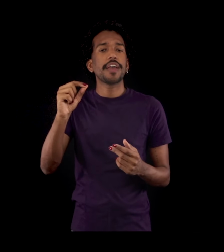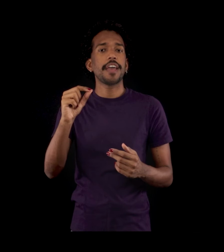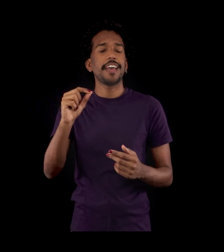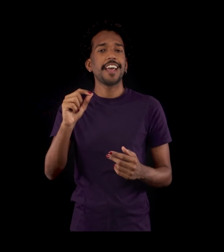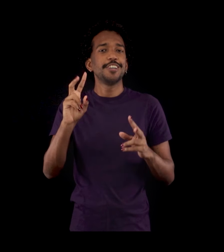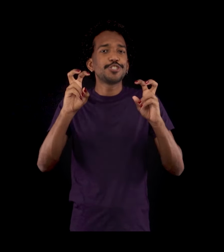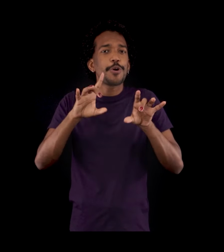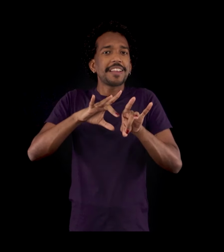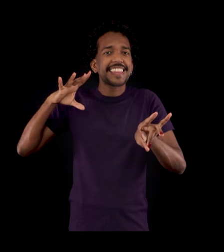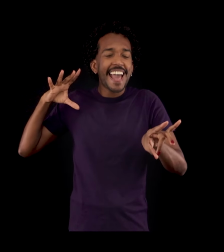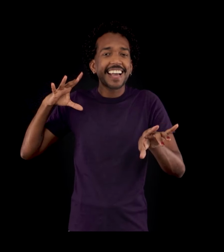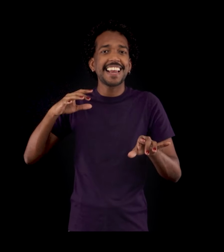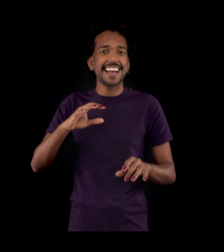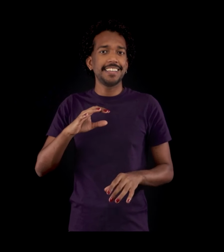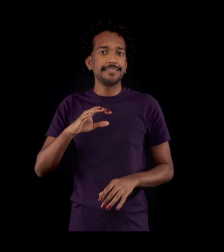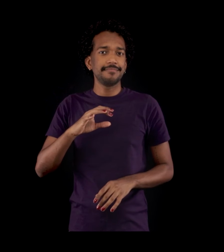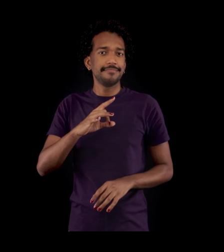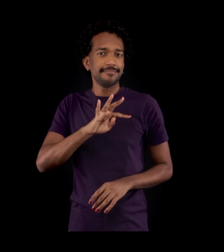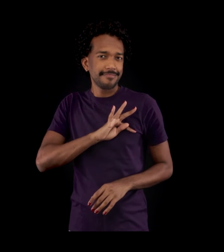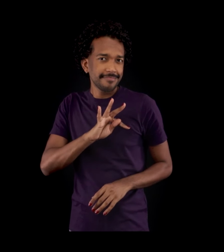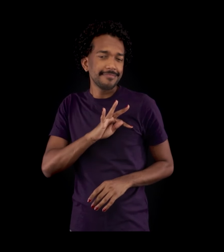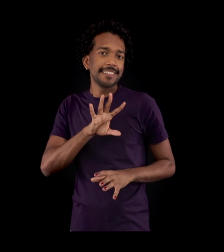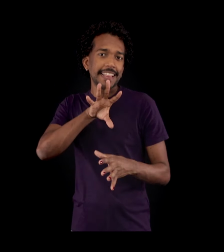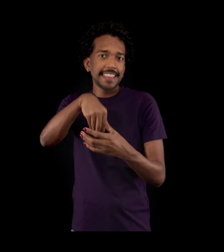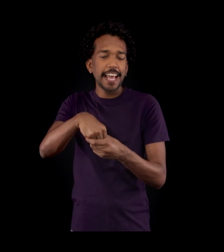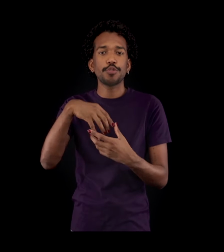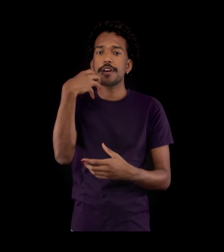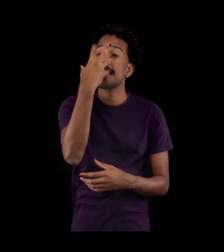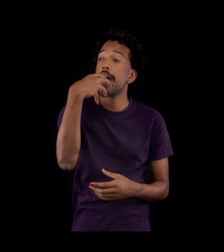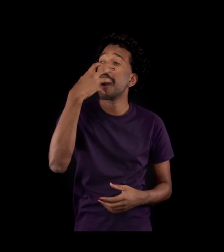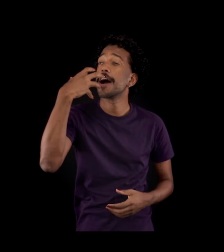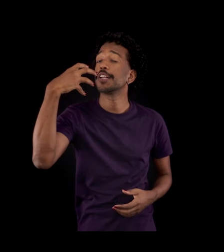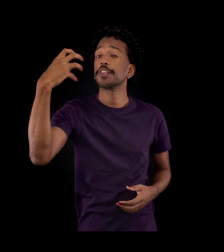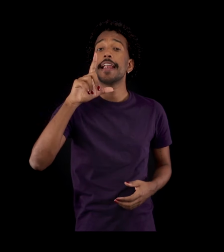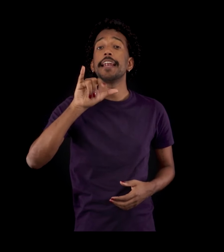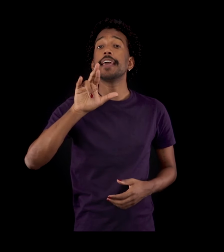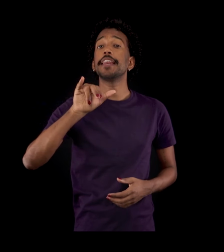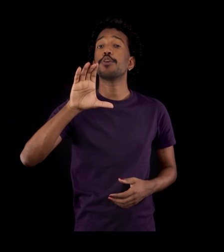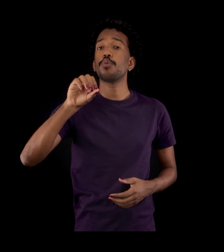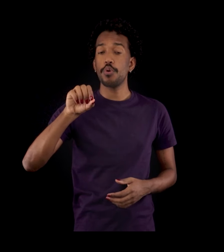e isso foi indo até que chegou o centenário de nascimento de